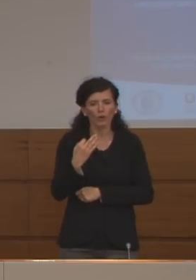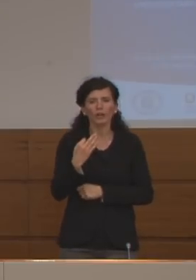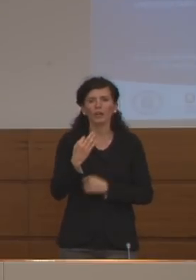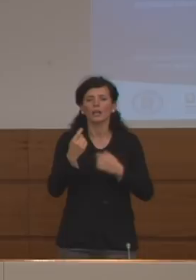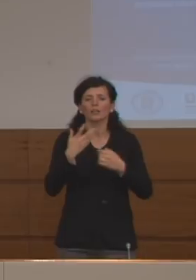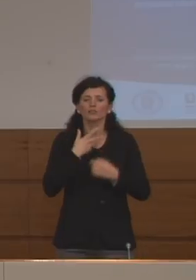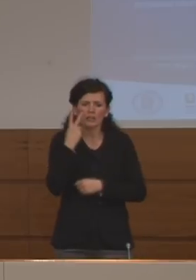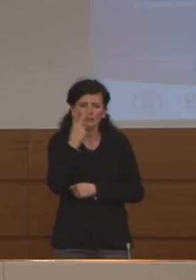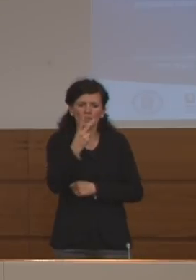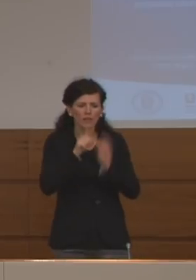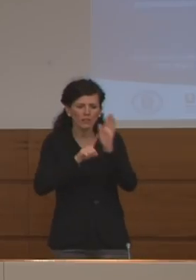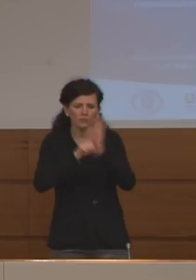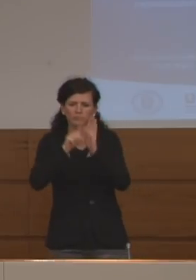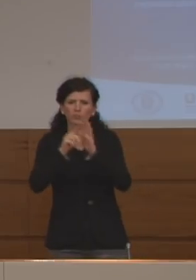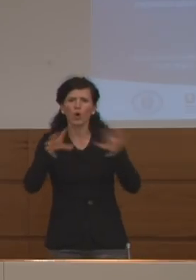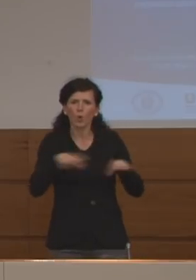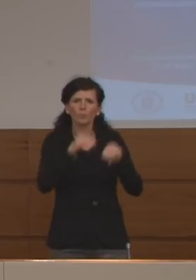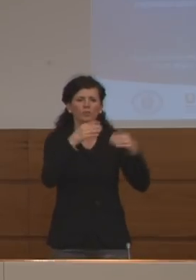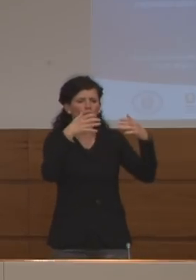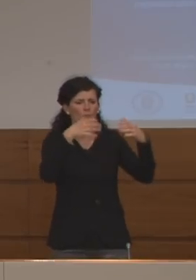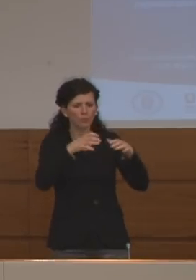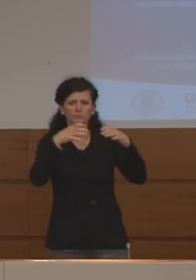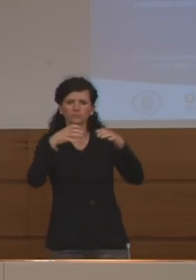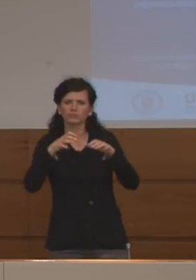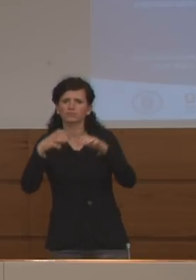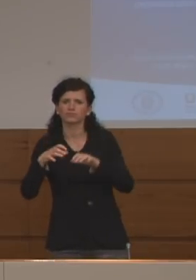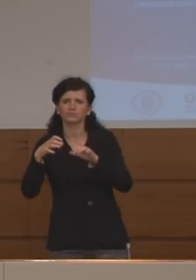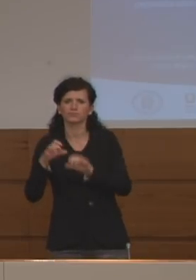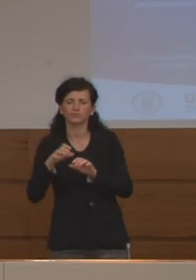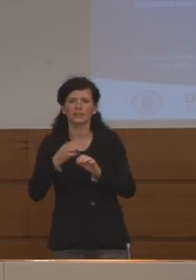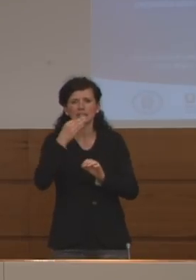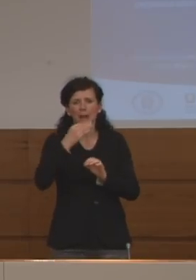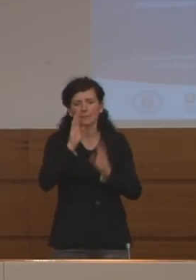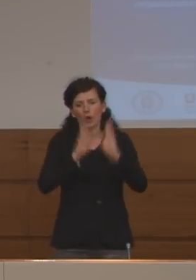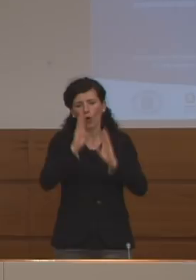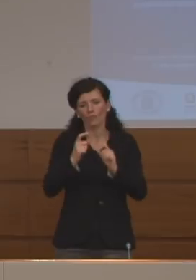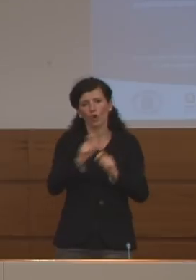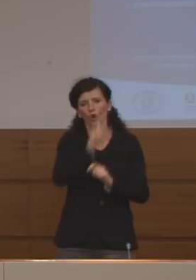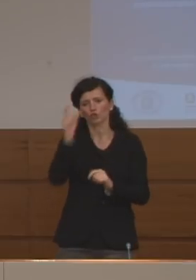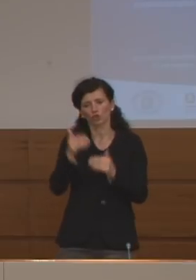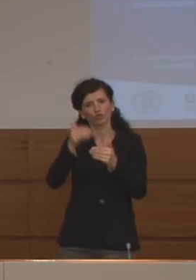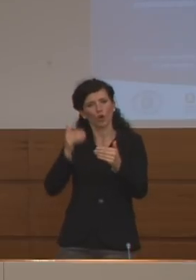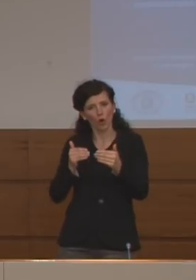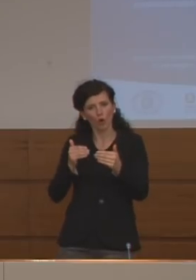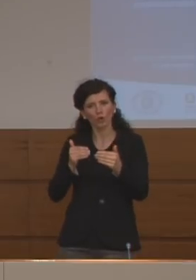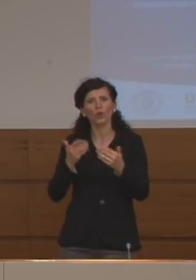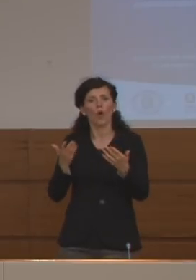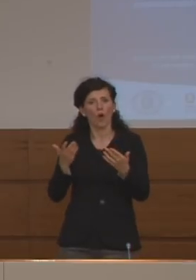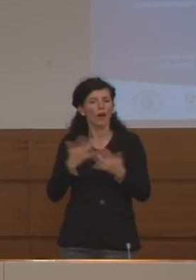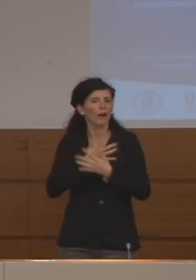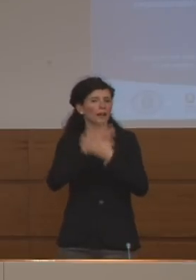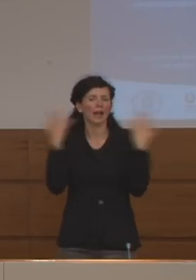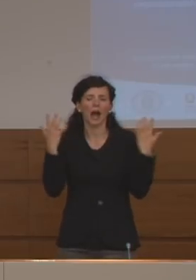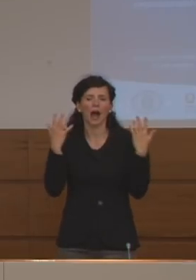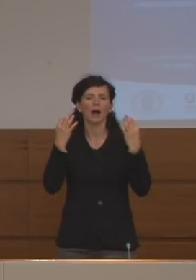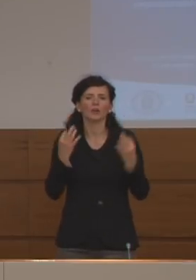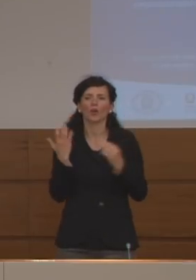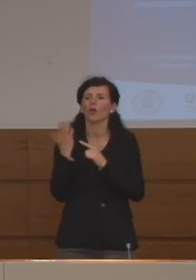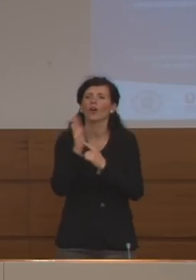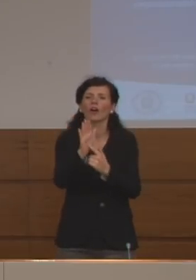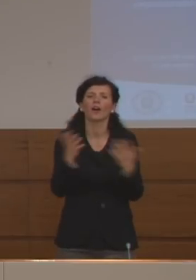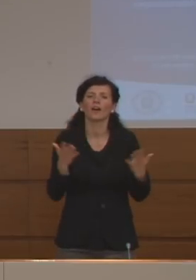Il che evidentemente documenta una volta di più quanto è stato appena rimarcato dal